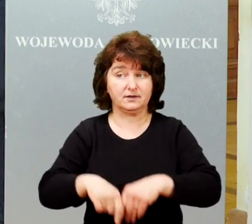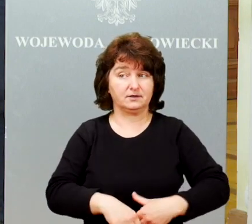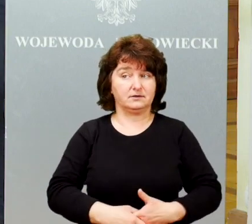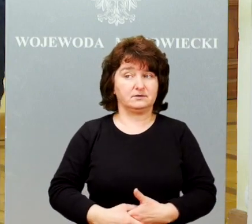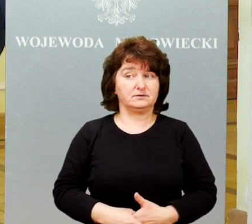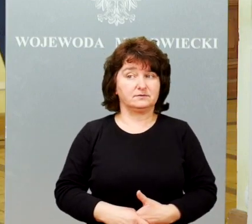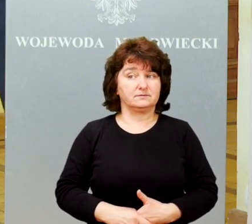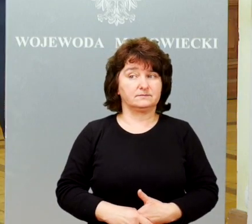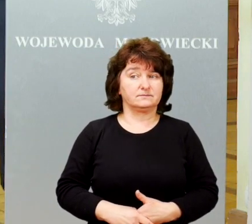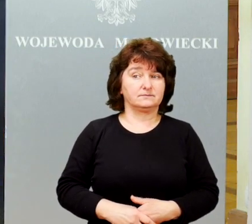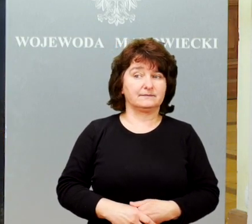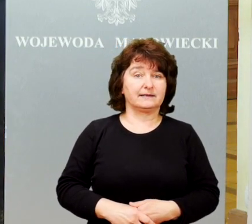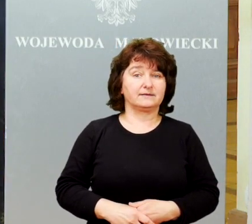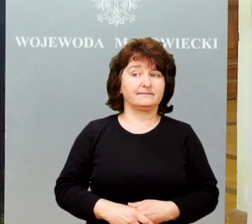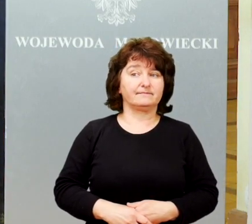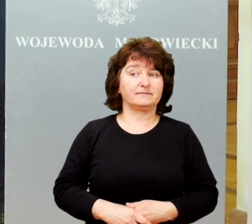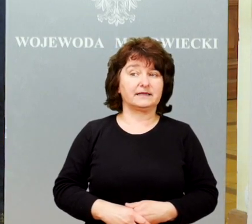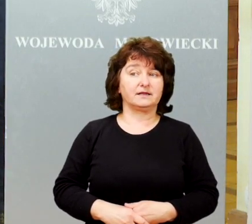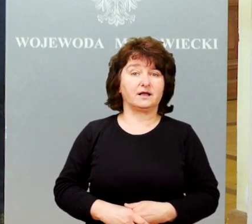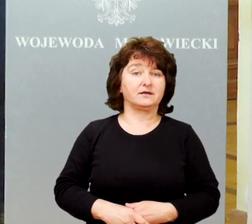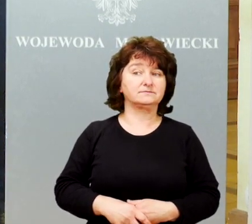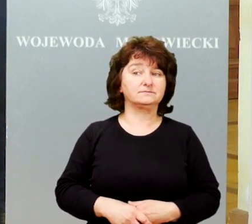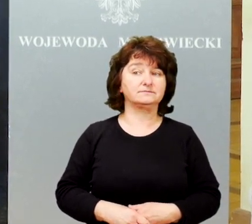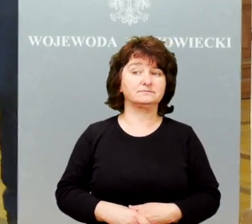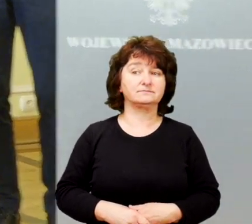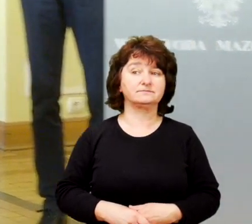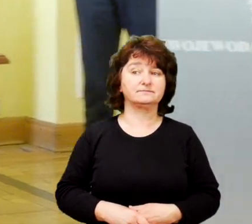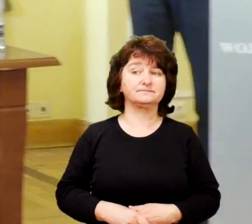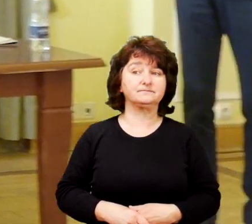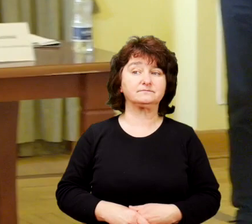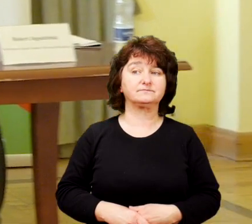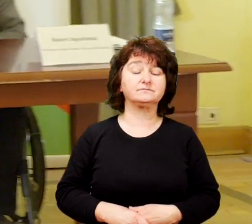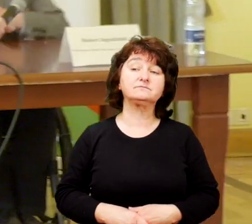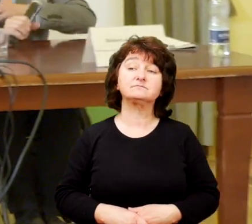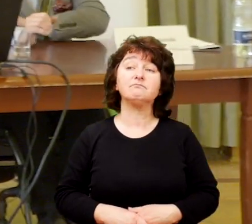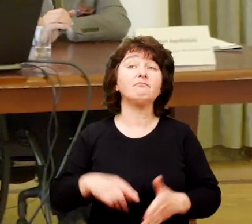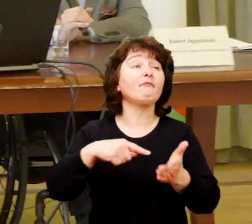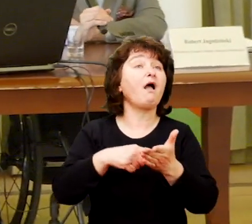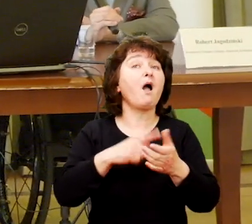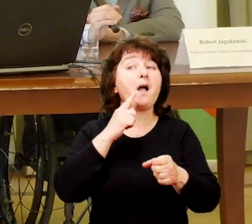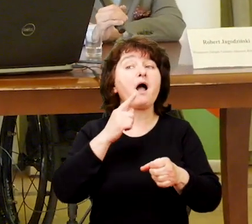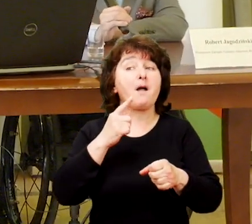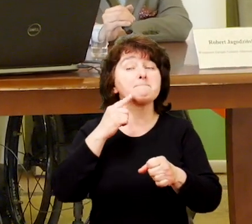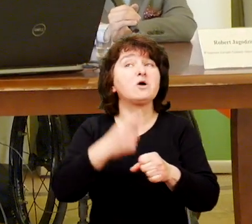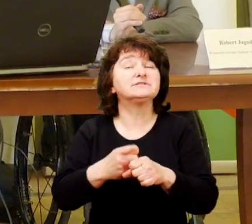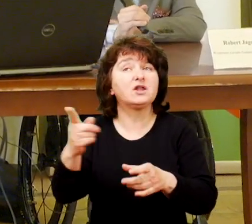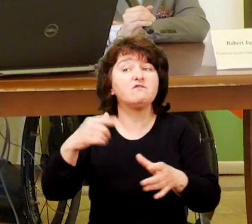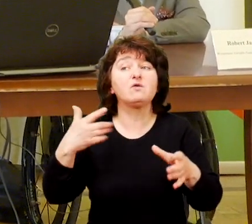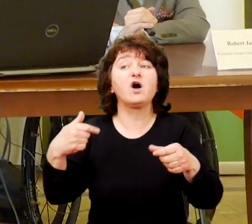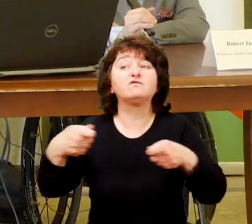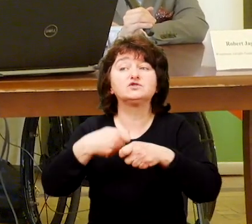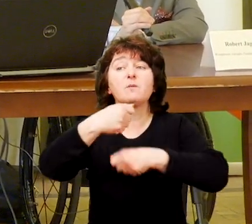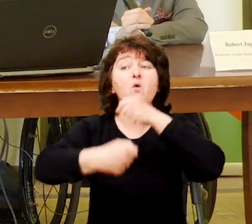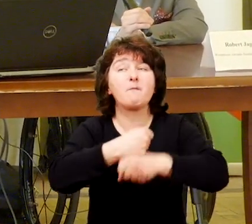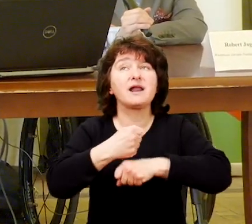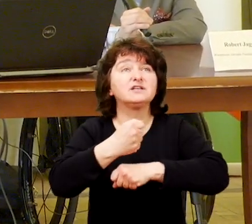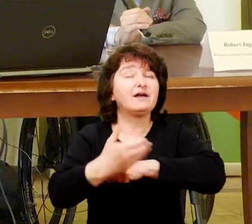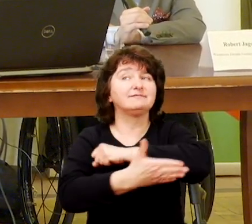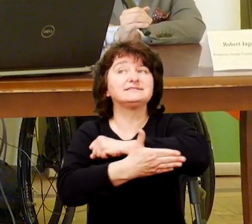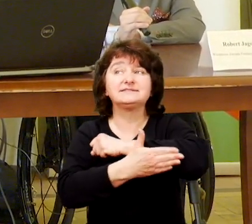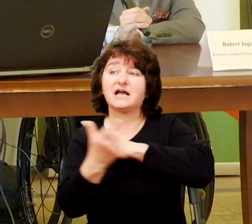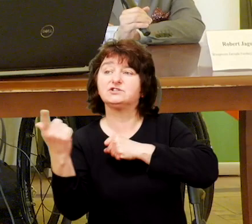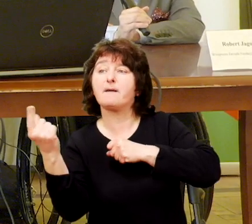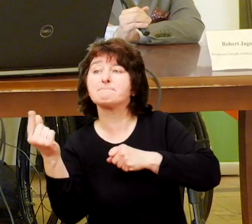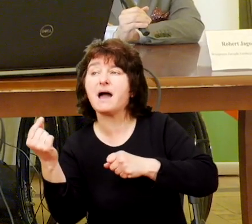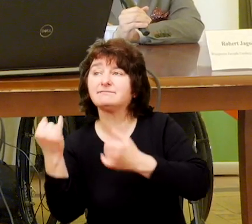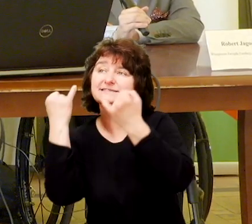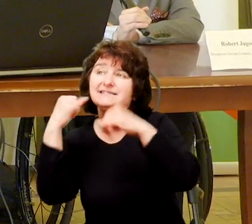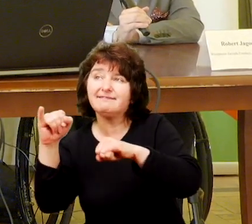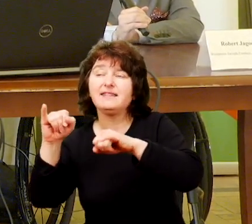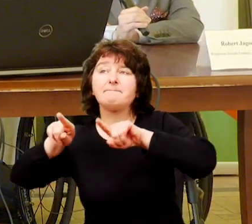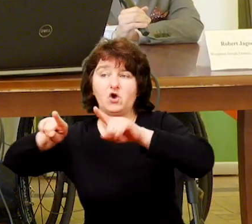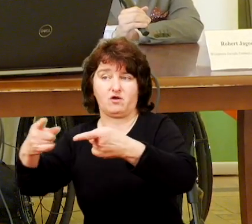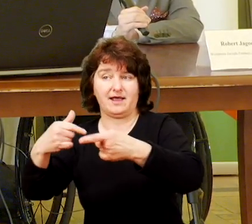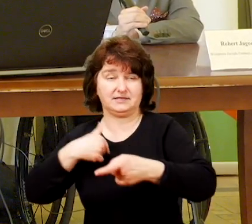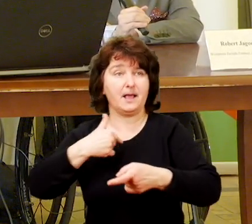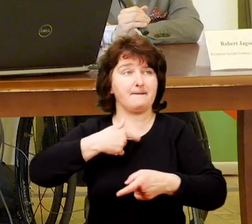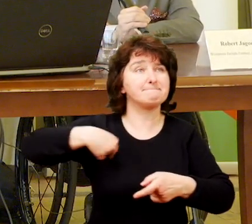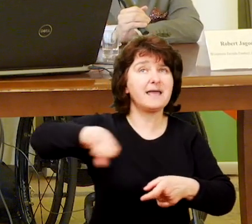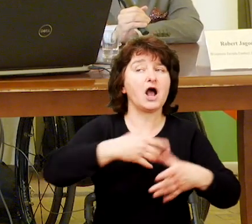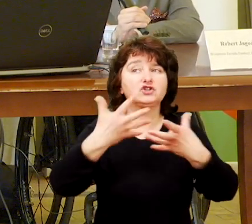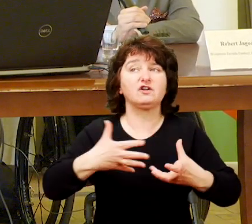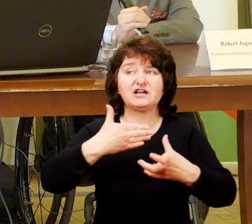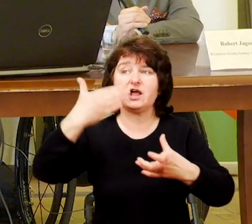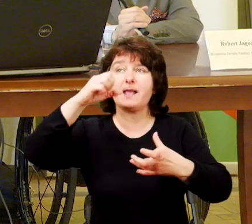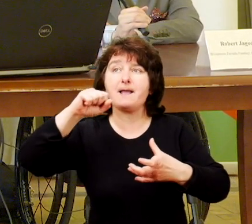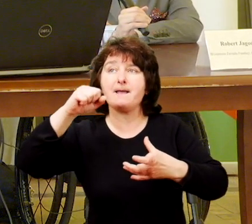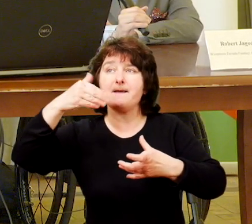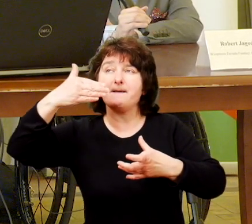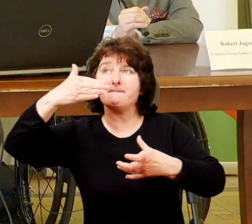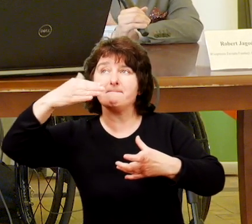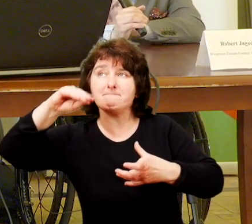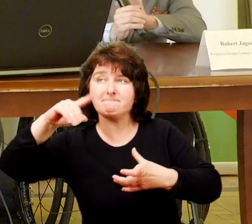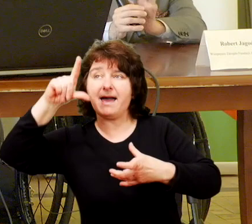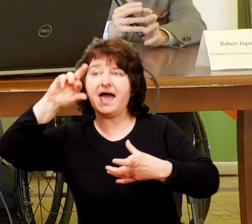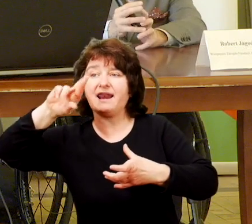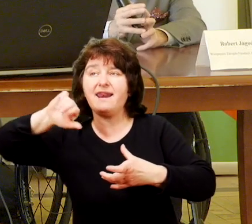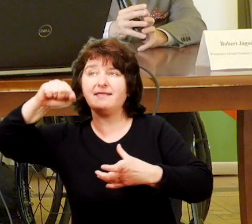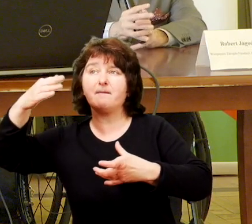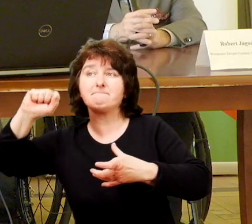Nasza organizacja postanowiła współpracować na zasadzie partnerstwa z innymi organizacjami. My jako stowarzyszenie Mary i Max działamy i realizujemy wsparcie na terenie Warszawy.